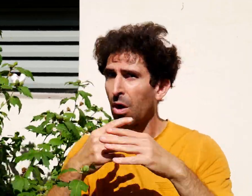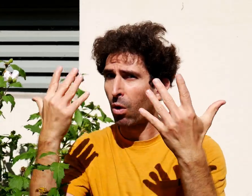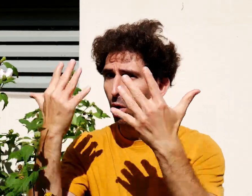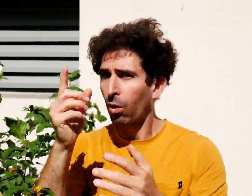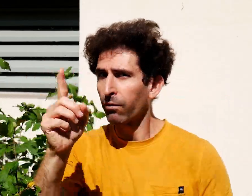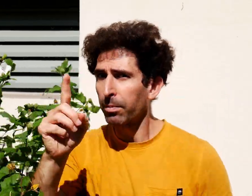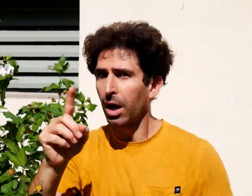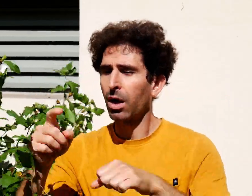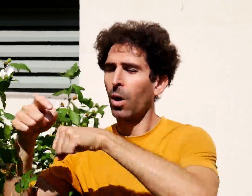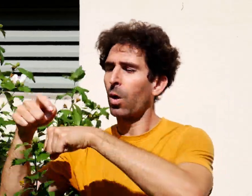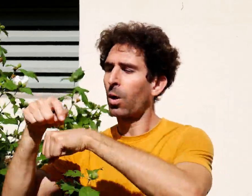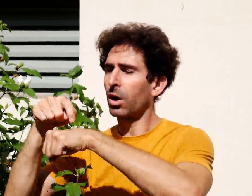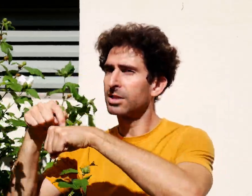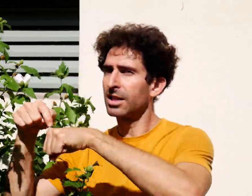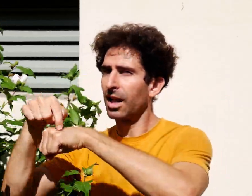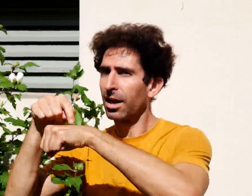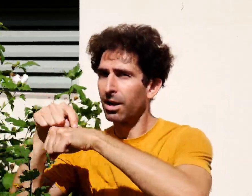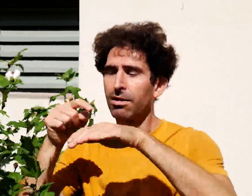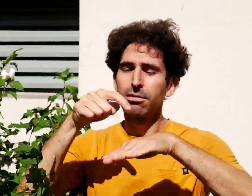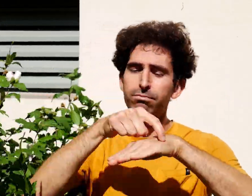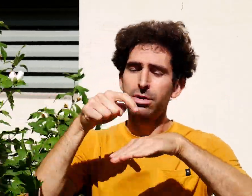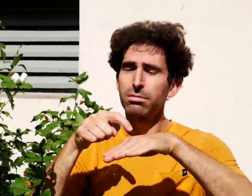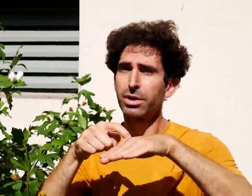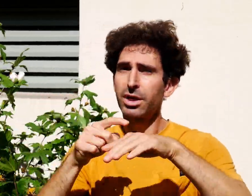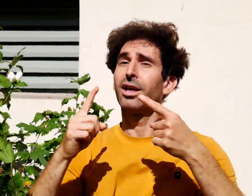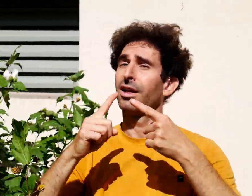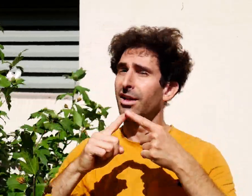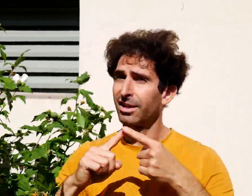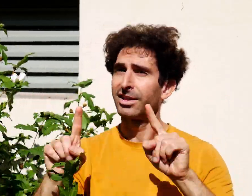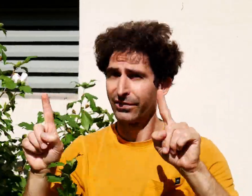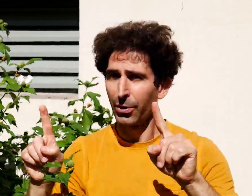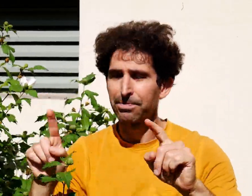Ne confonds pas avec la coccinelle, c'est différent.